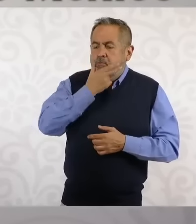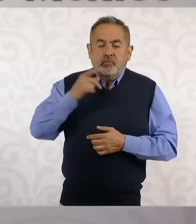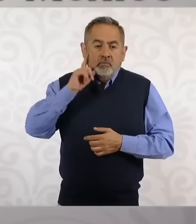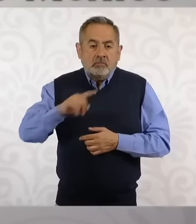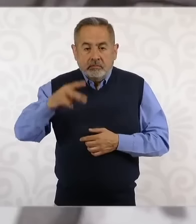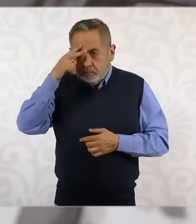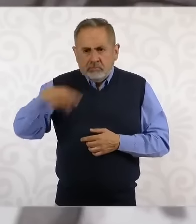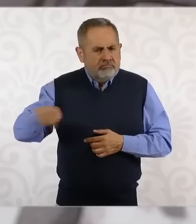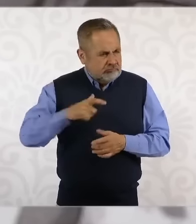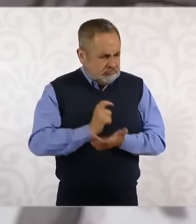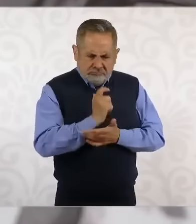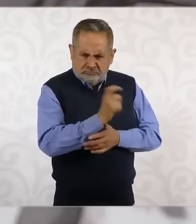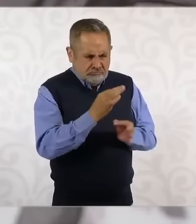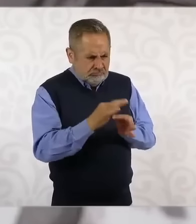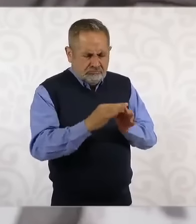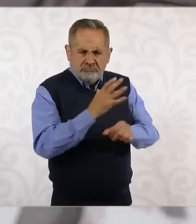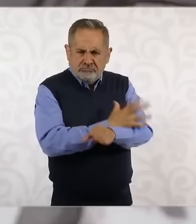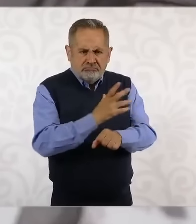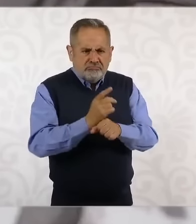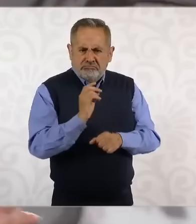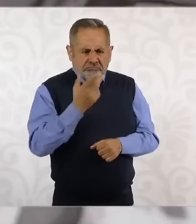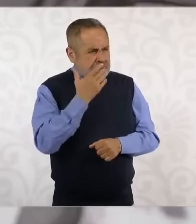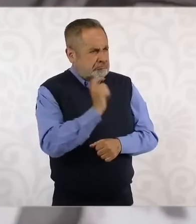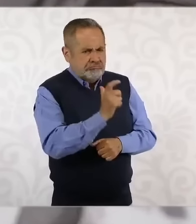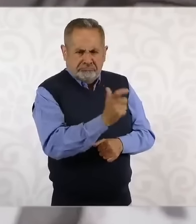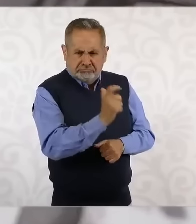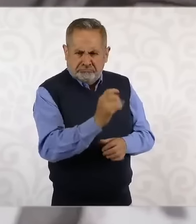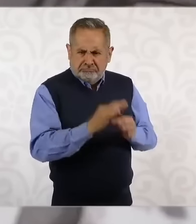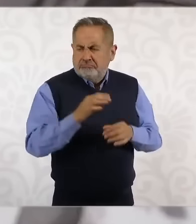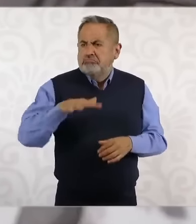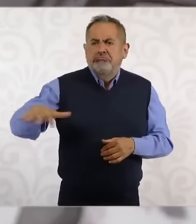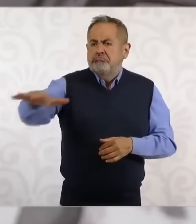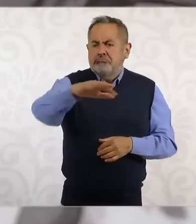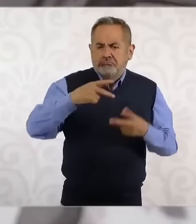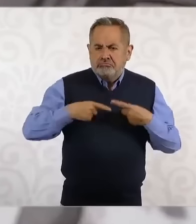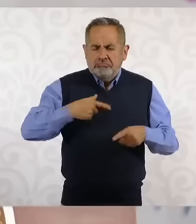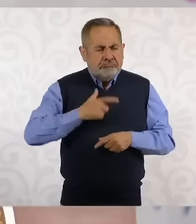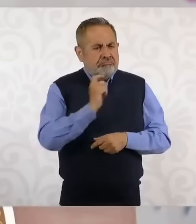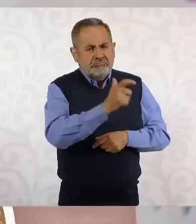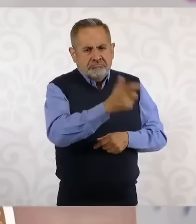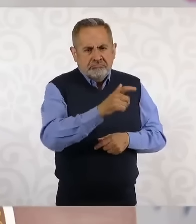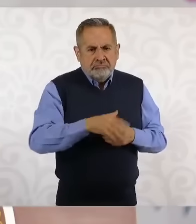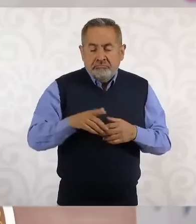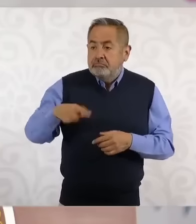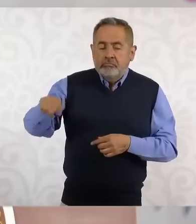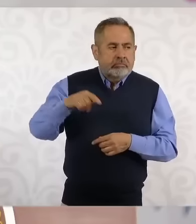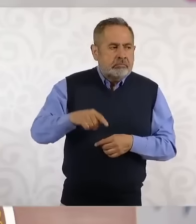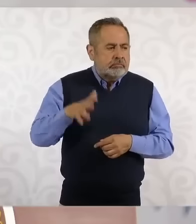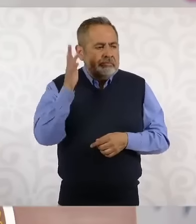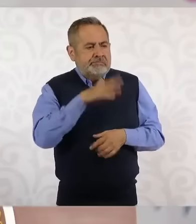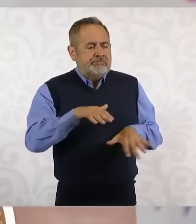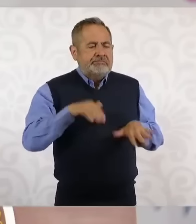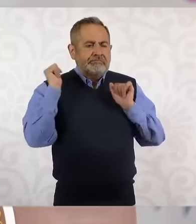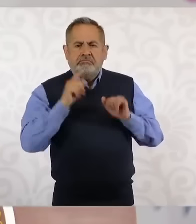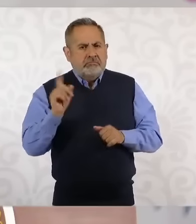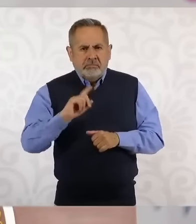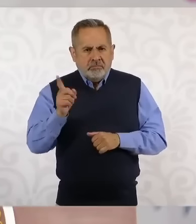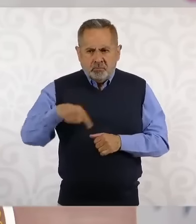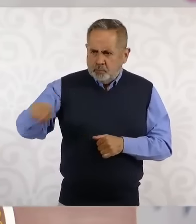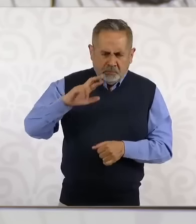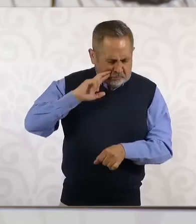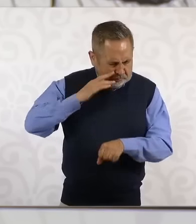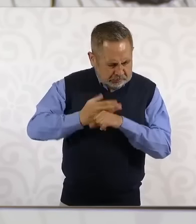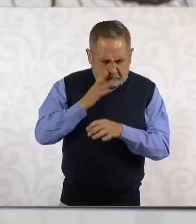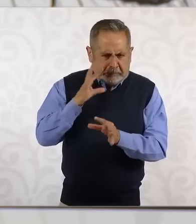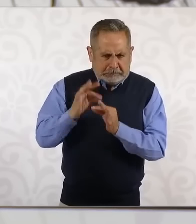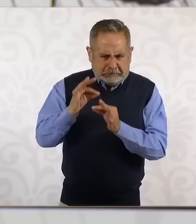muy buenos pagadores. Pueblo de México no es el que dice, "Tengo una deuda y no quiero pagar." No,